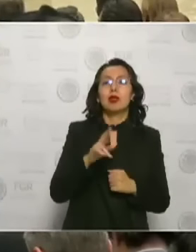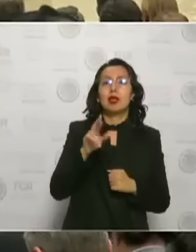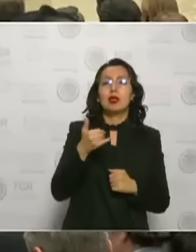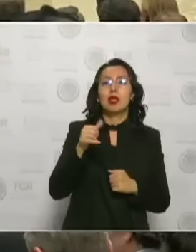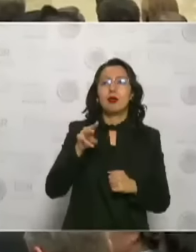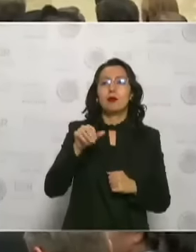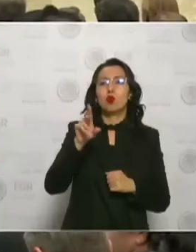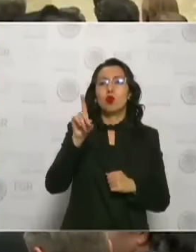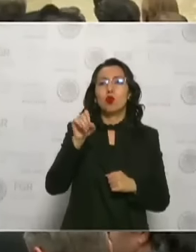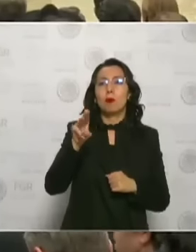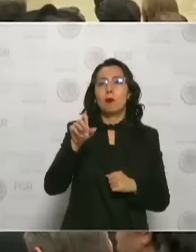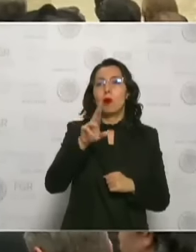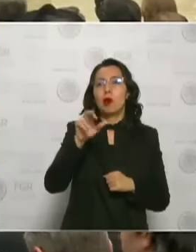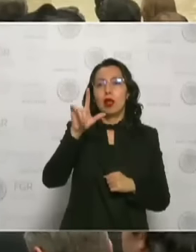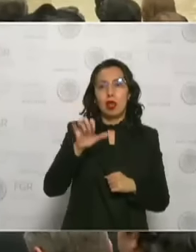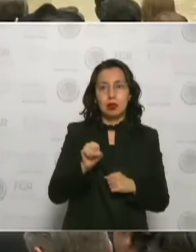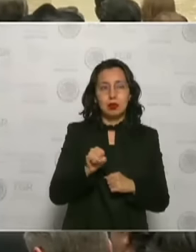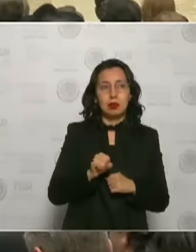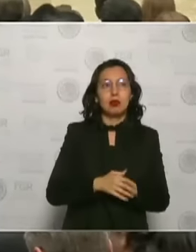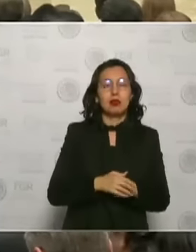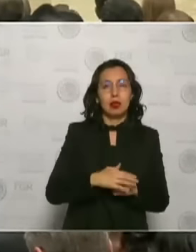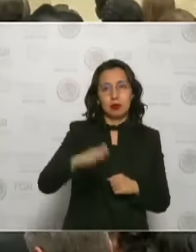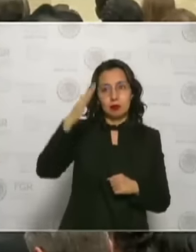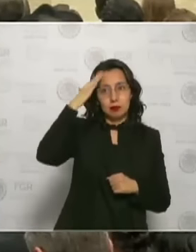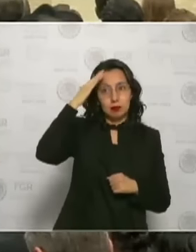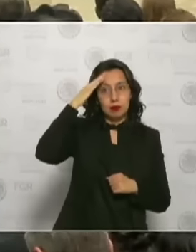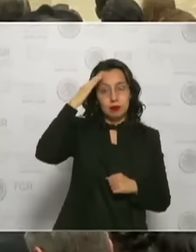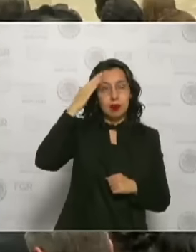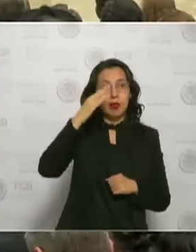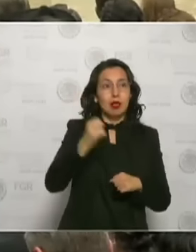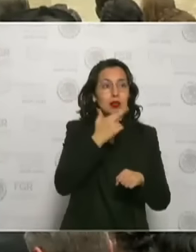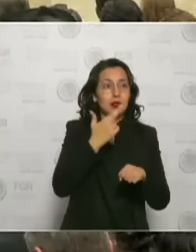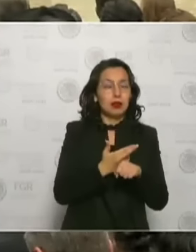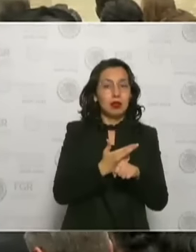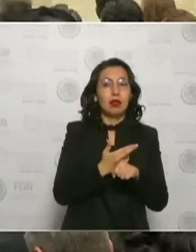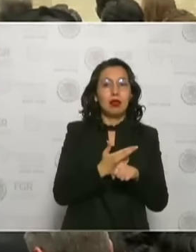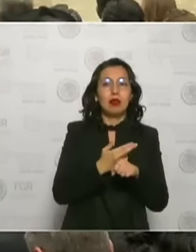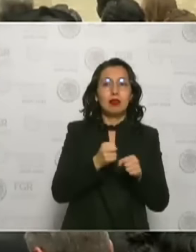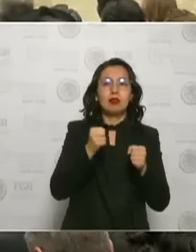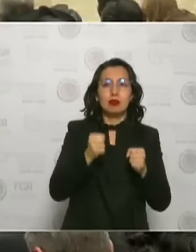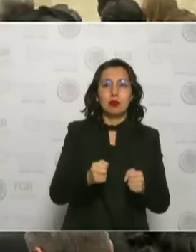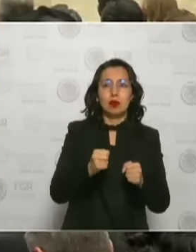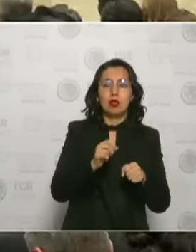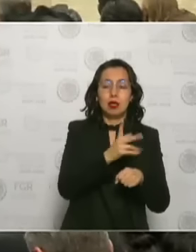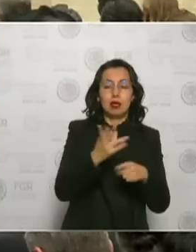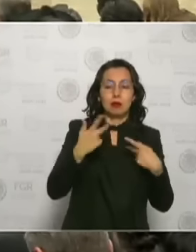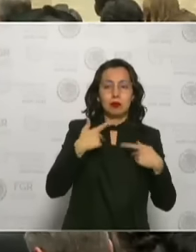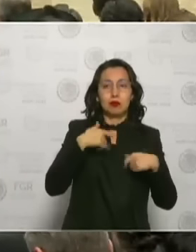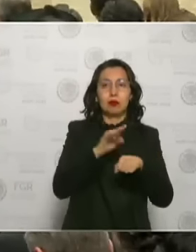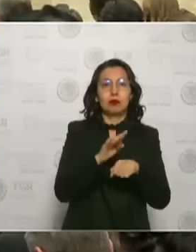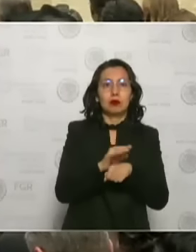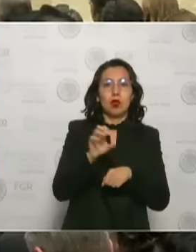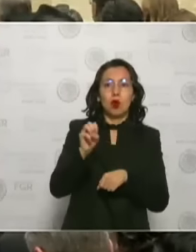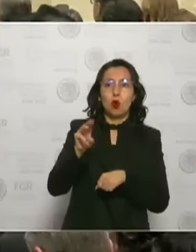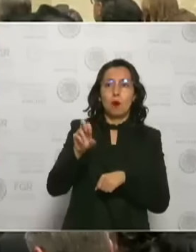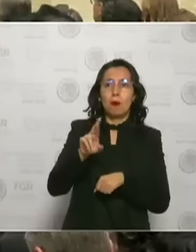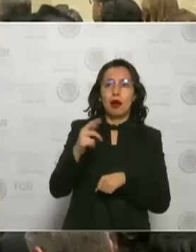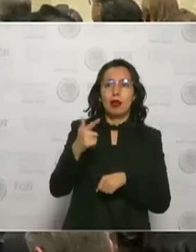Morales, al titular de la Secretaría de Seguridad y Protección Ciudadana, Omar García Tarzuch.